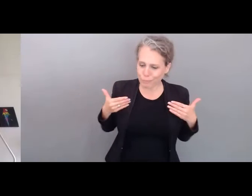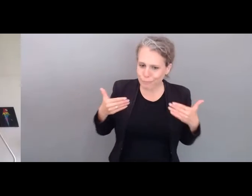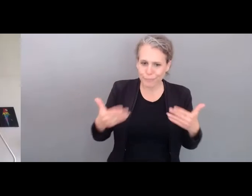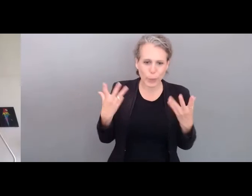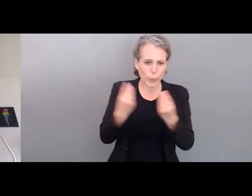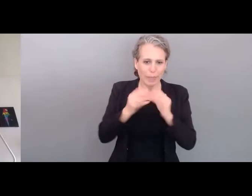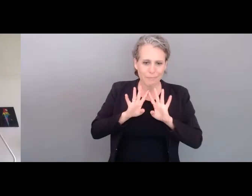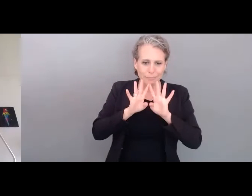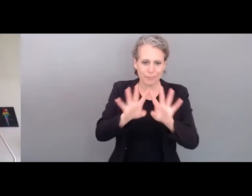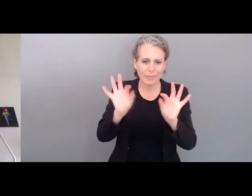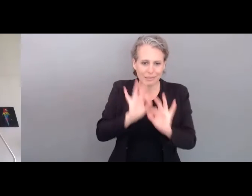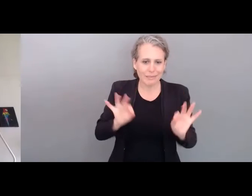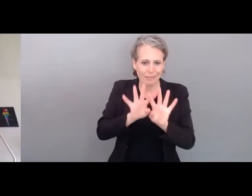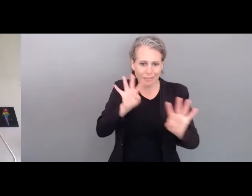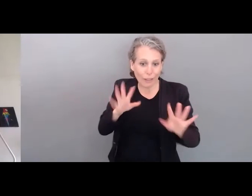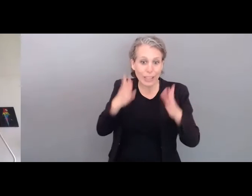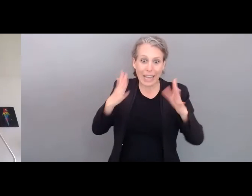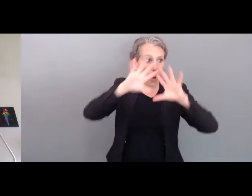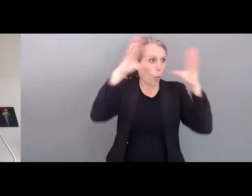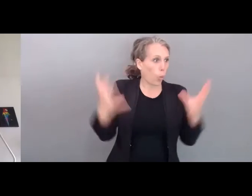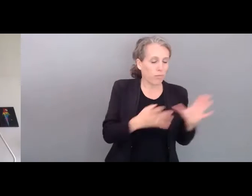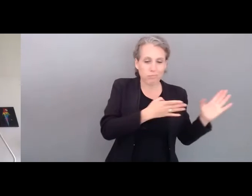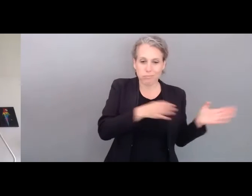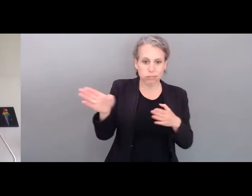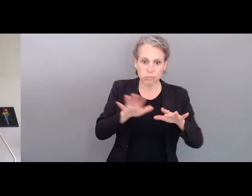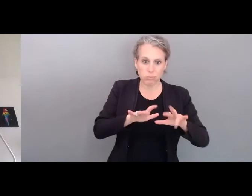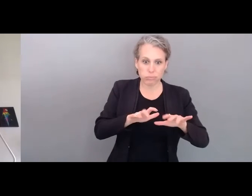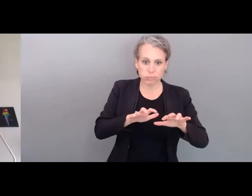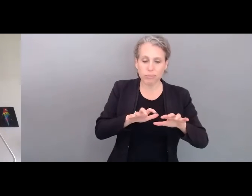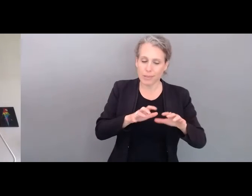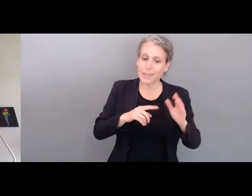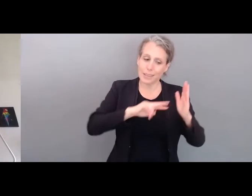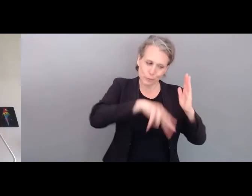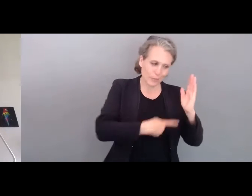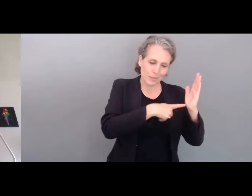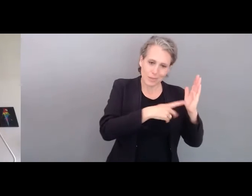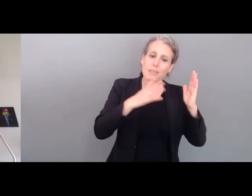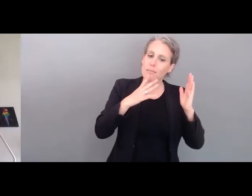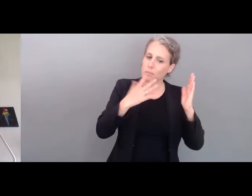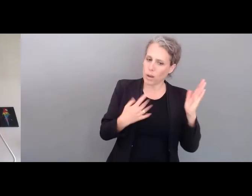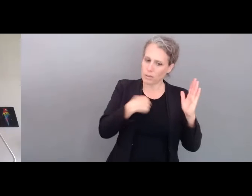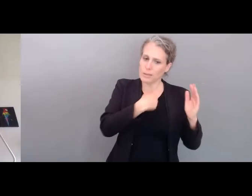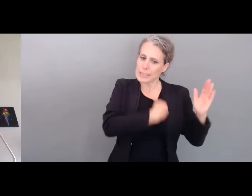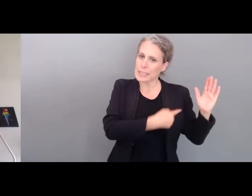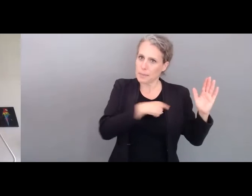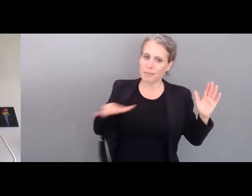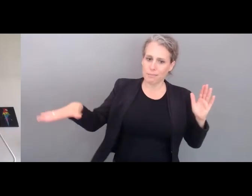Por lo tanto, corremos el riesgo de lograr el objetivo de que nadie se quede atrás y la revolución de los datos en la